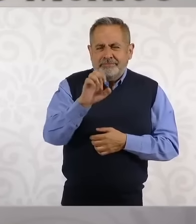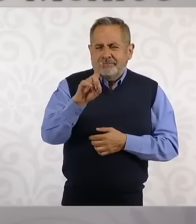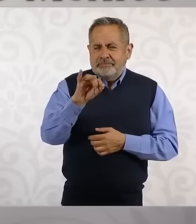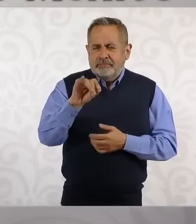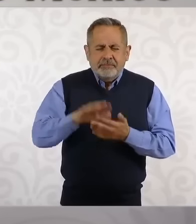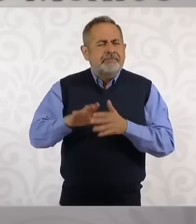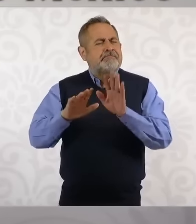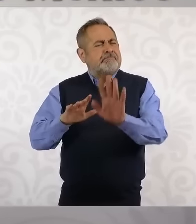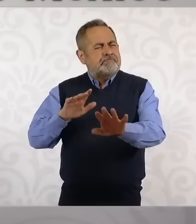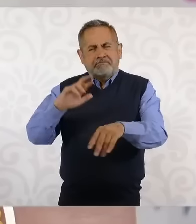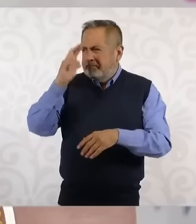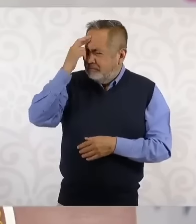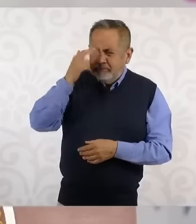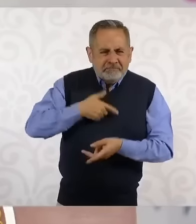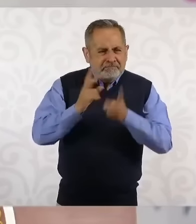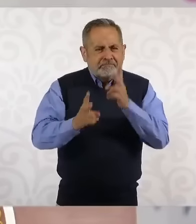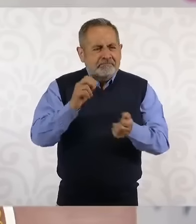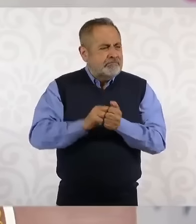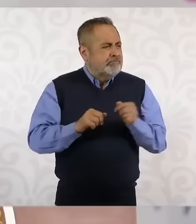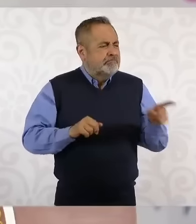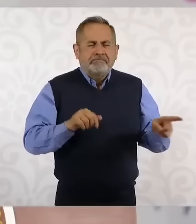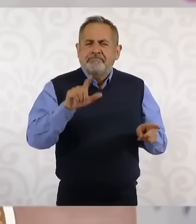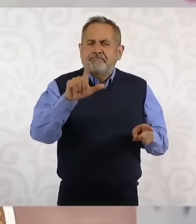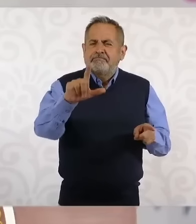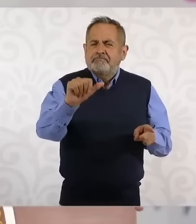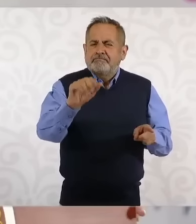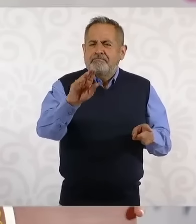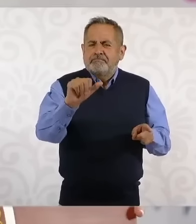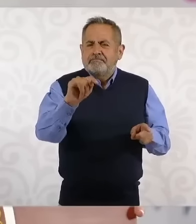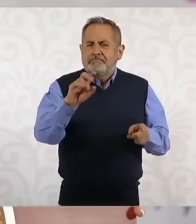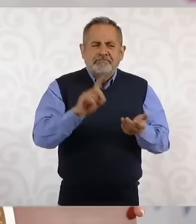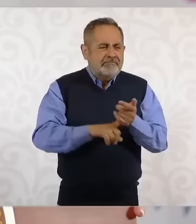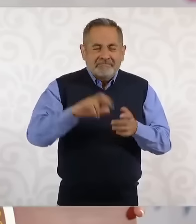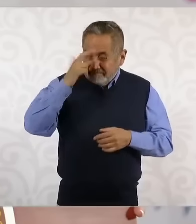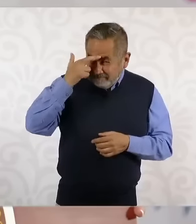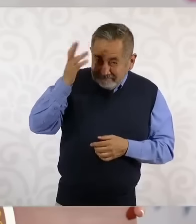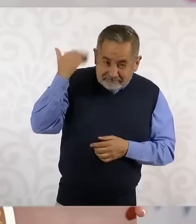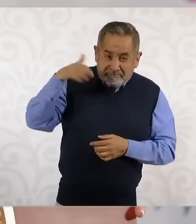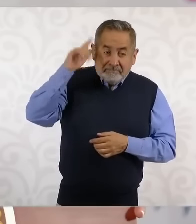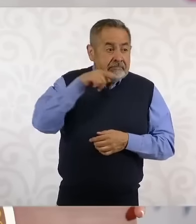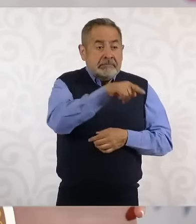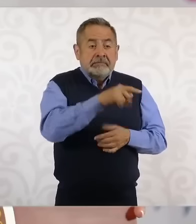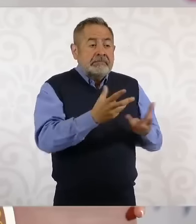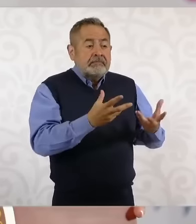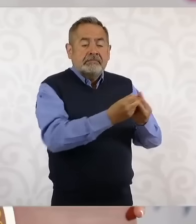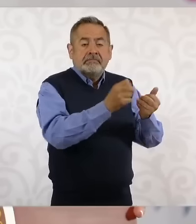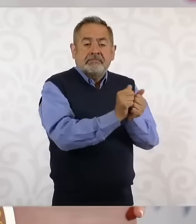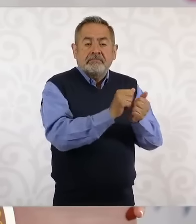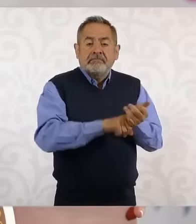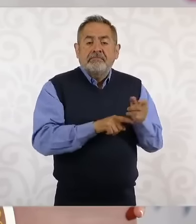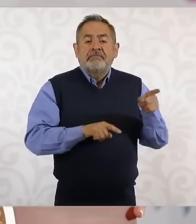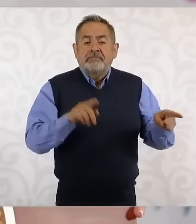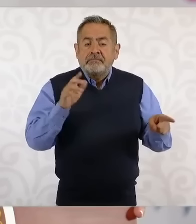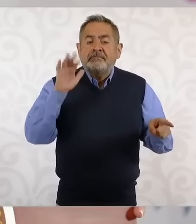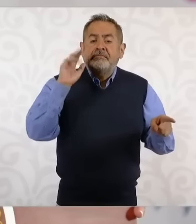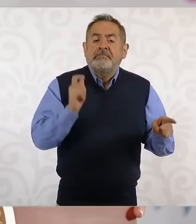se acuerdan, el otro día hablé de la bastida. ¿Qué era la bastida en el sexenio de Cedillo?